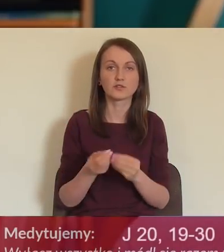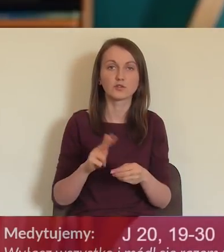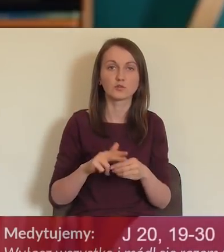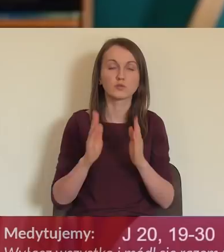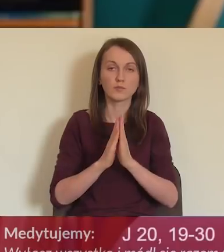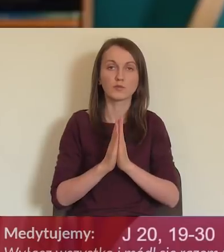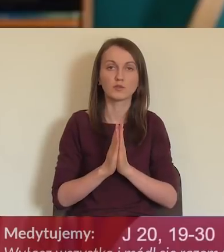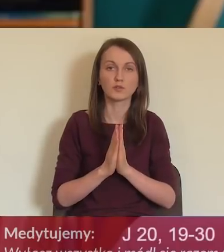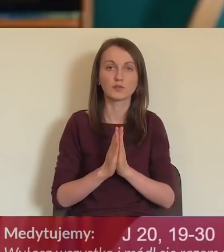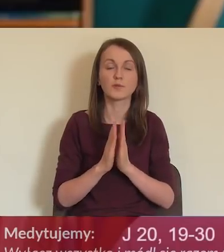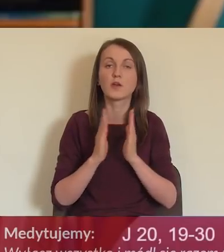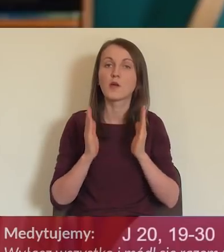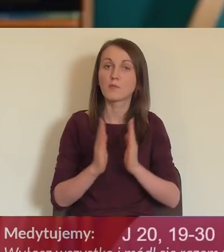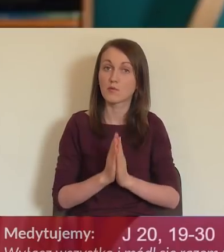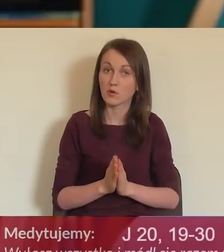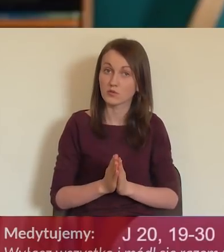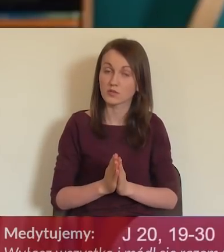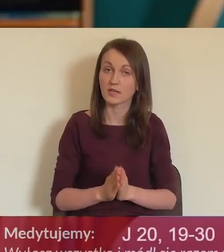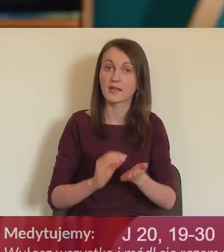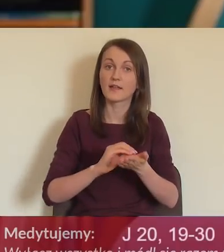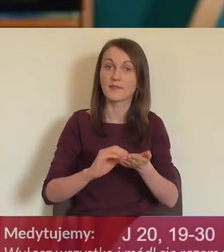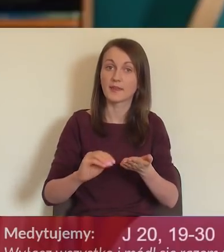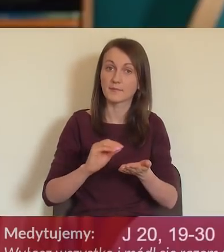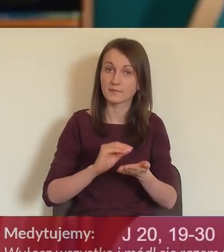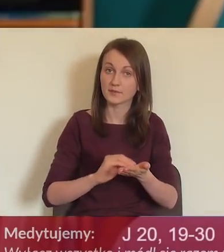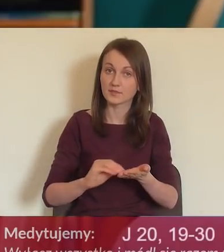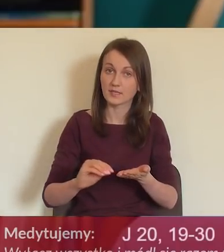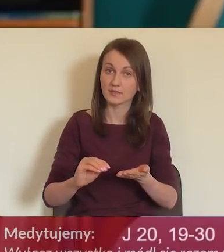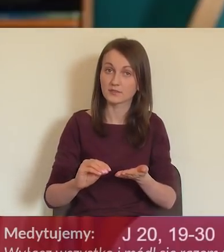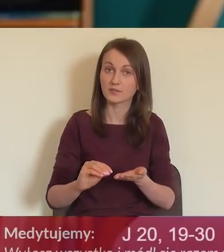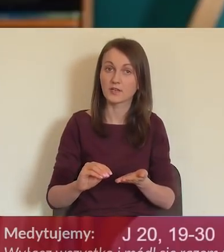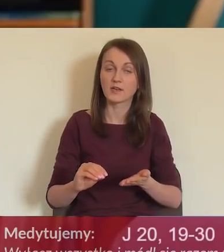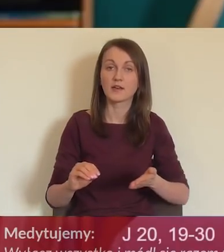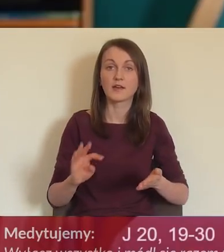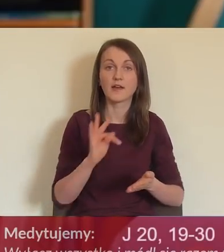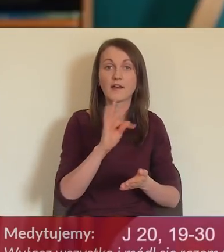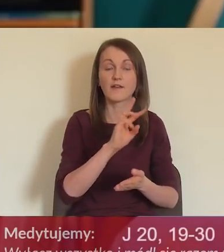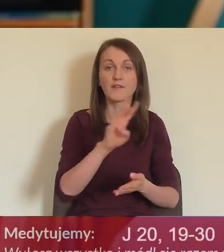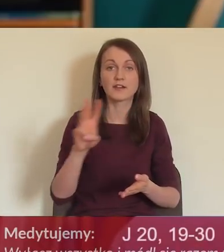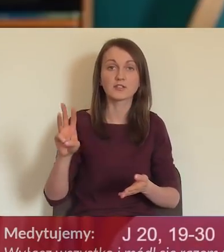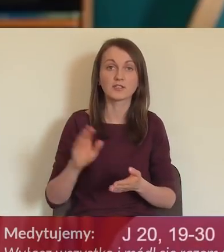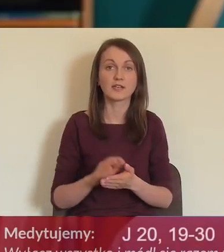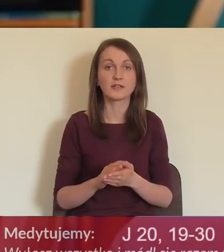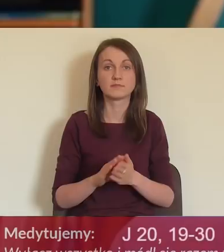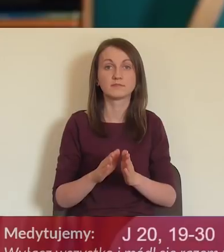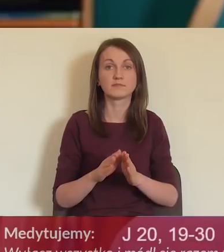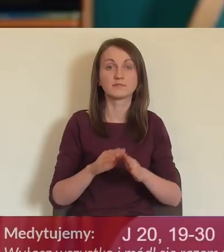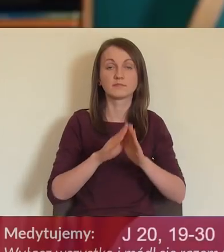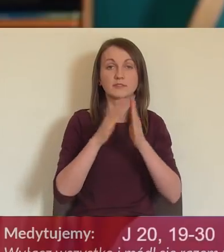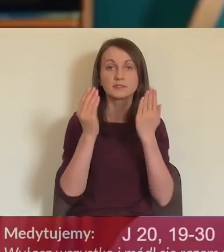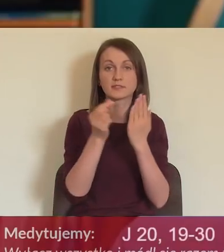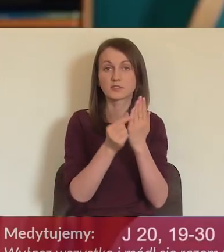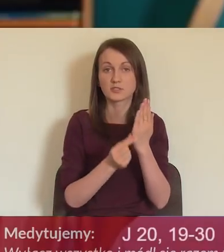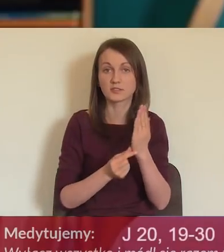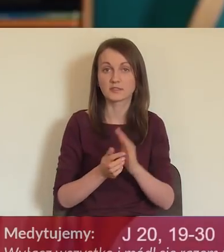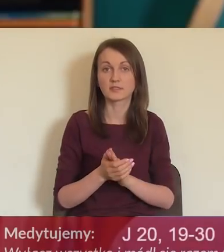którzy robiliśmy tę medytację. Napiszmy w tej refleksji, co jest moim grobem,